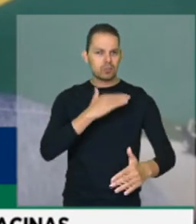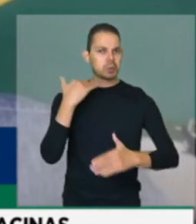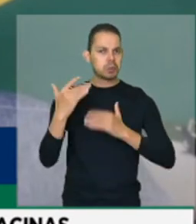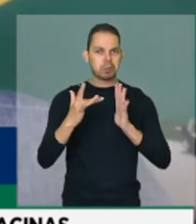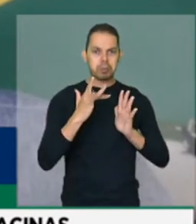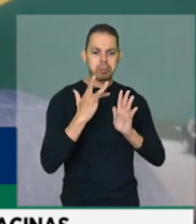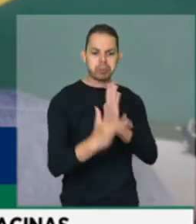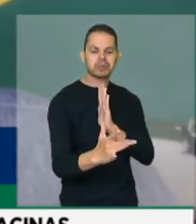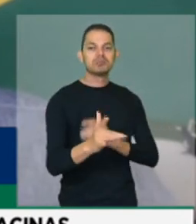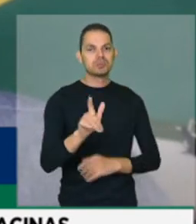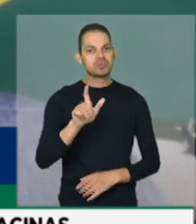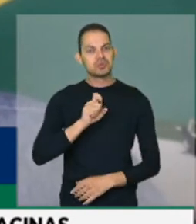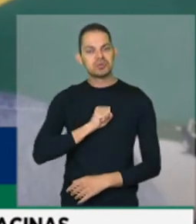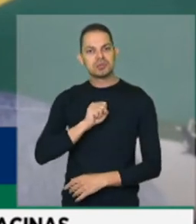VACINAS QUE DEVERIAM ESTAR NOS BRAÇOS NOS BRASILEIROS?